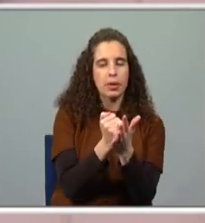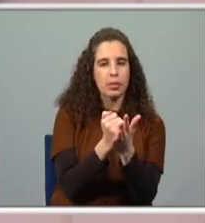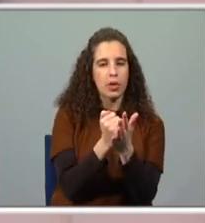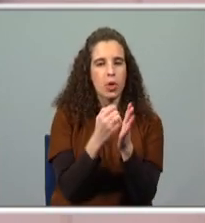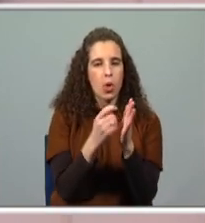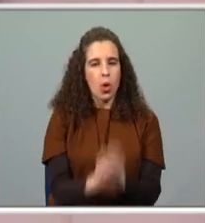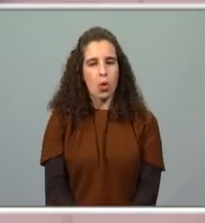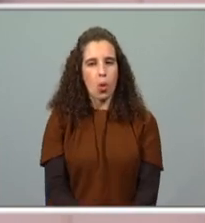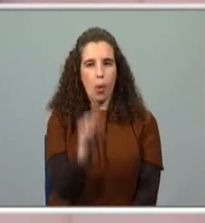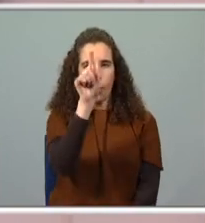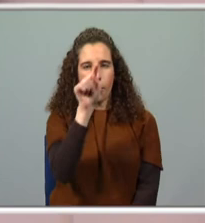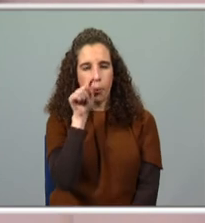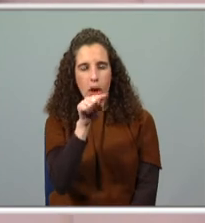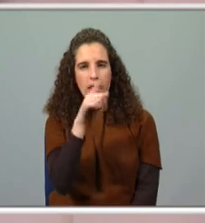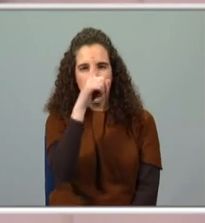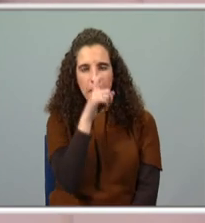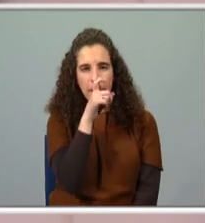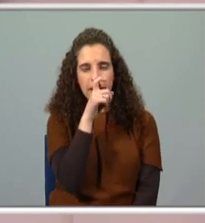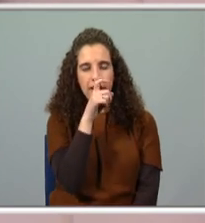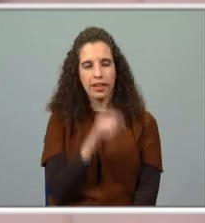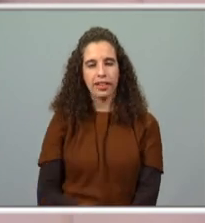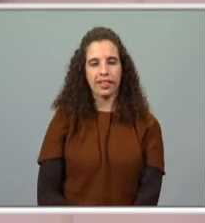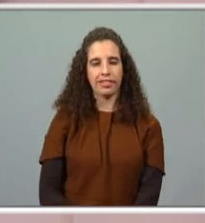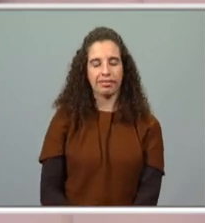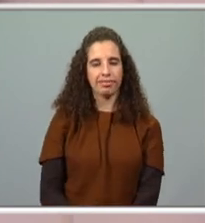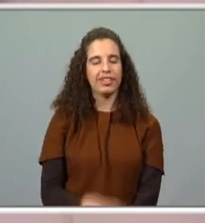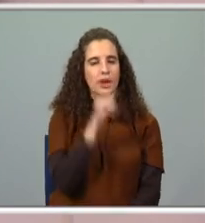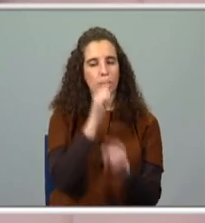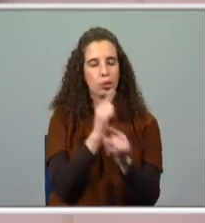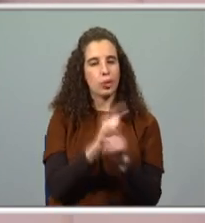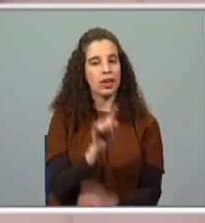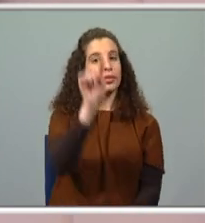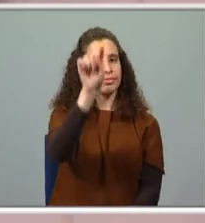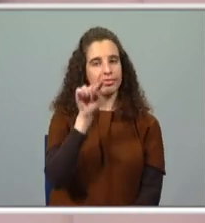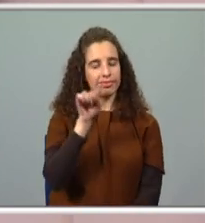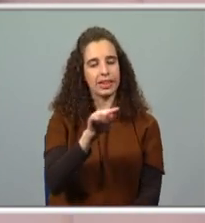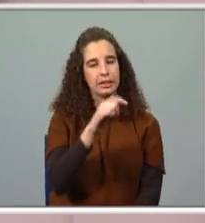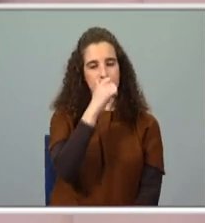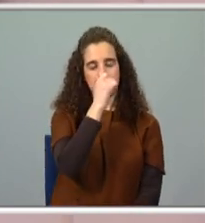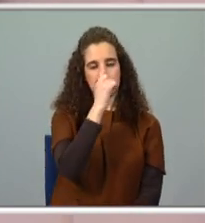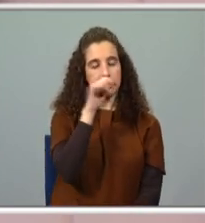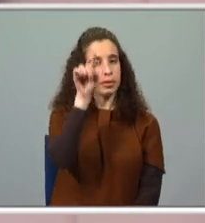um sinal de pontuação recortas Qual era isso mesmo era o ponto Era e é o ponto 一個標點符號被剪掉是什麼這就是重點